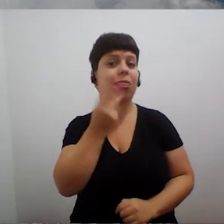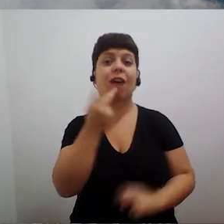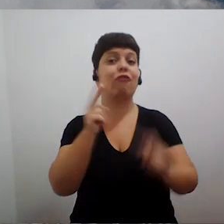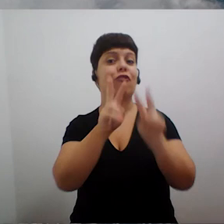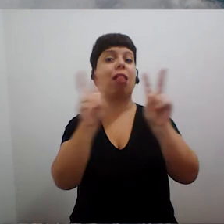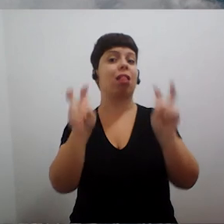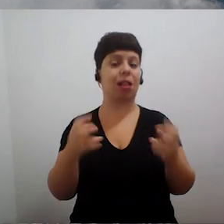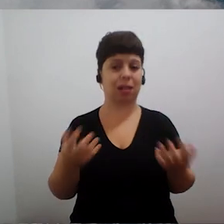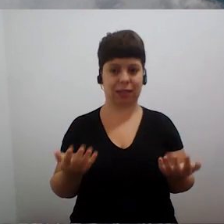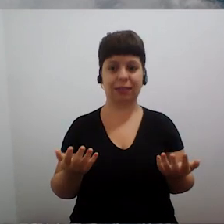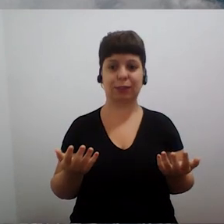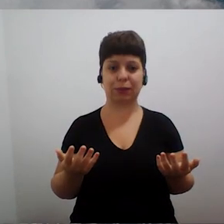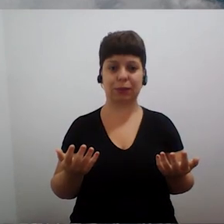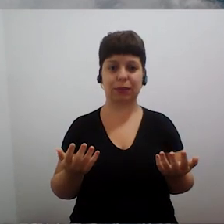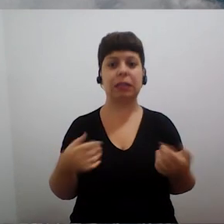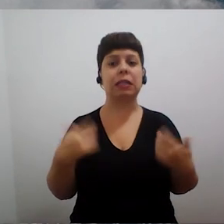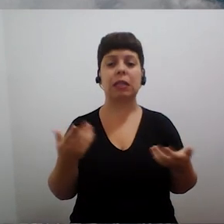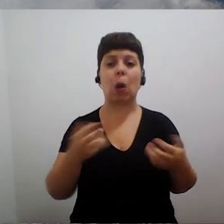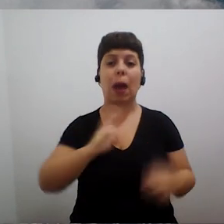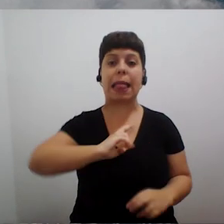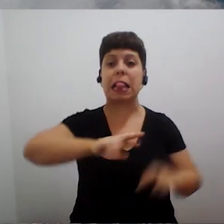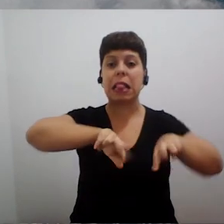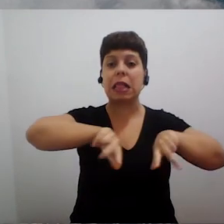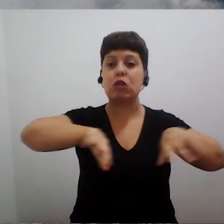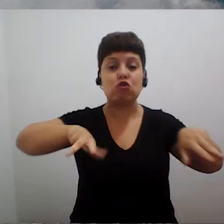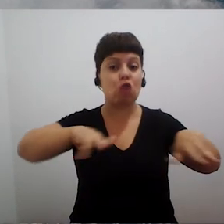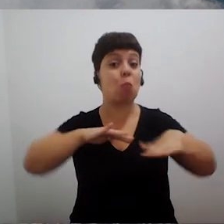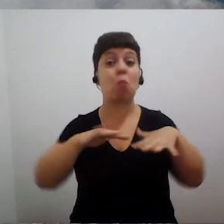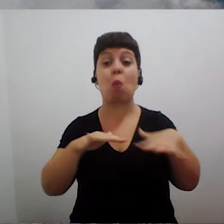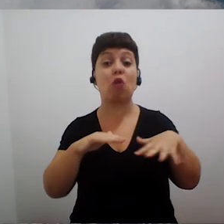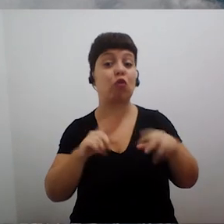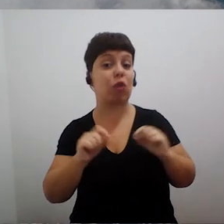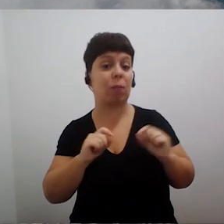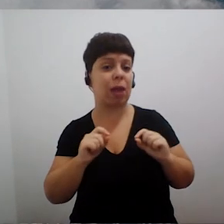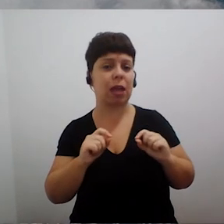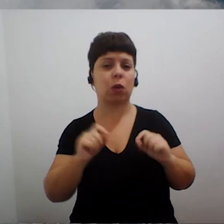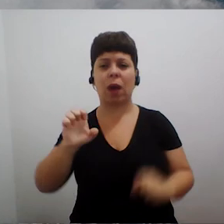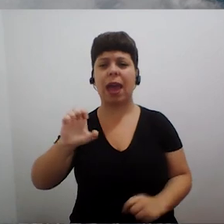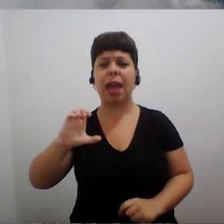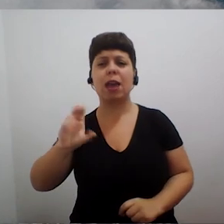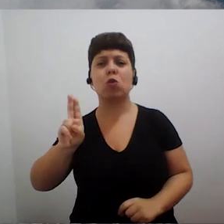O que que é o Movimento Inter-Religioso, e o que é esse Movimento Ecumênico